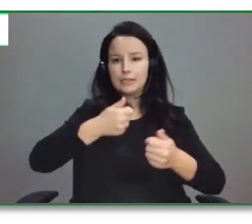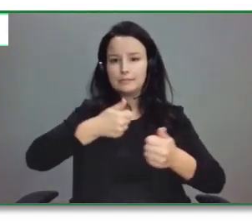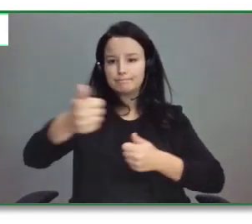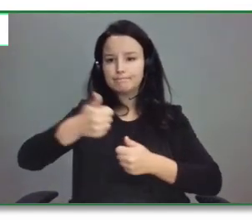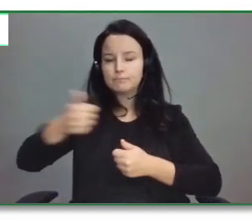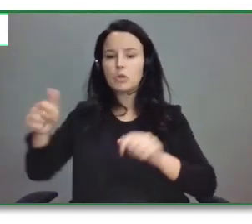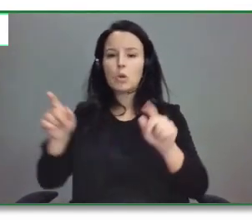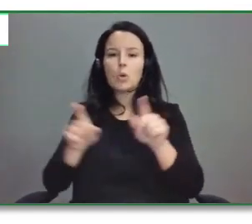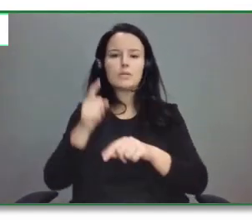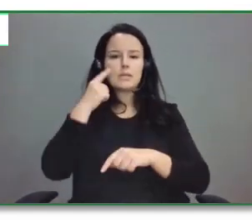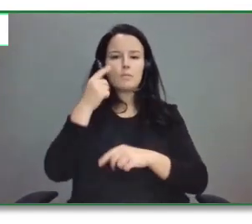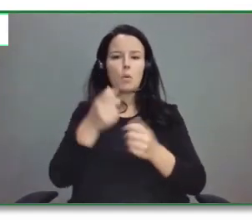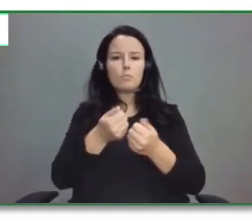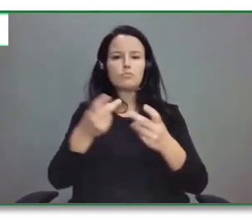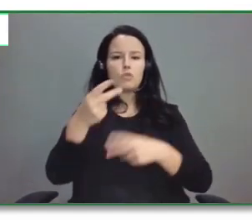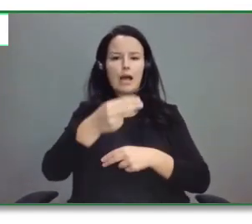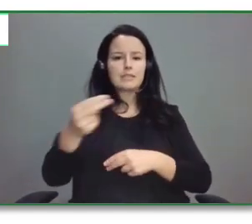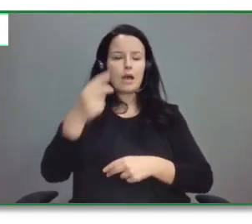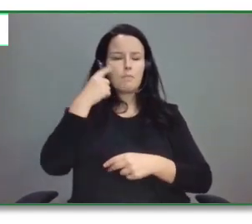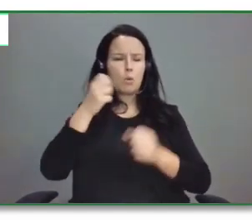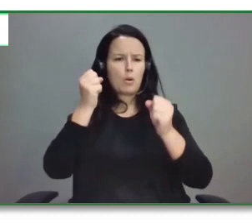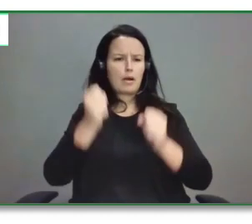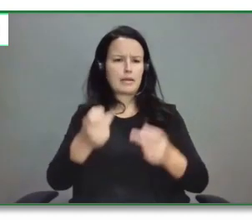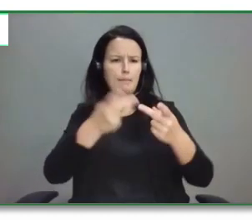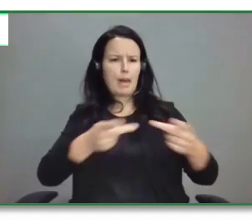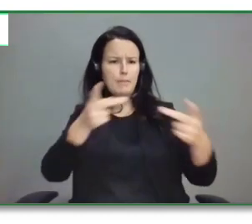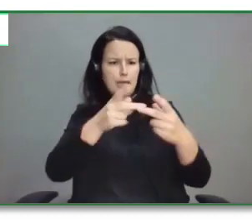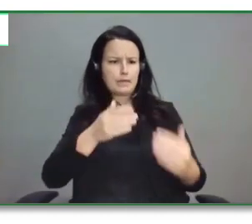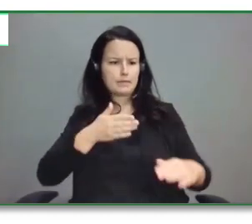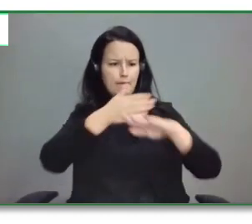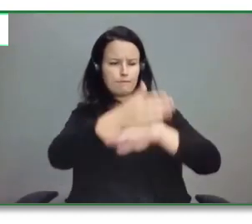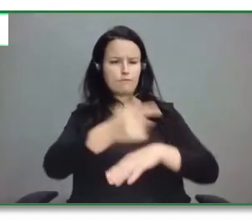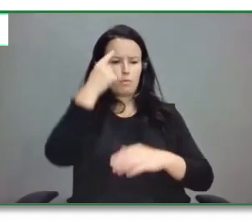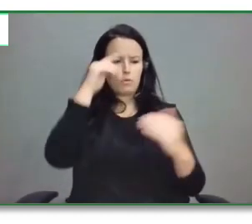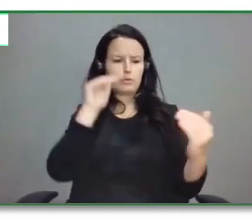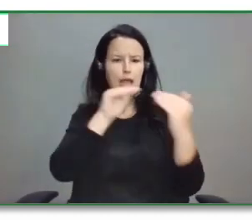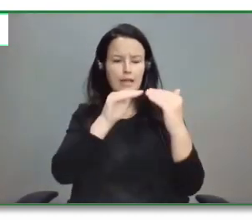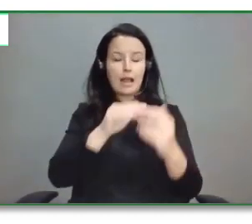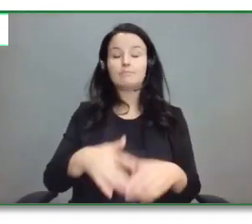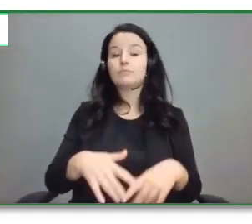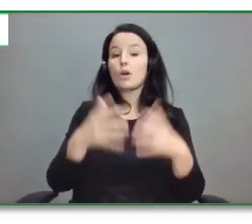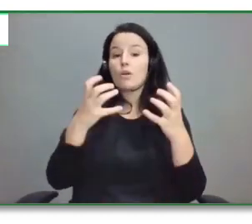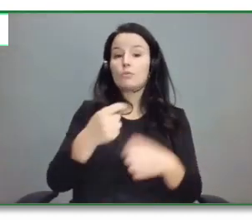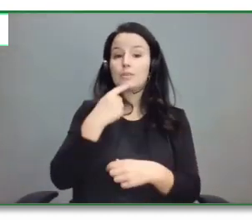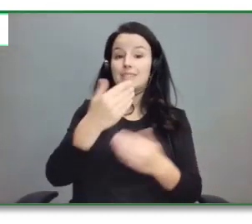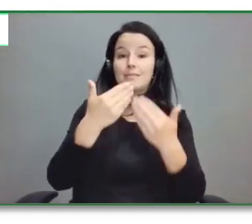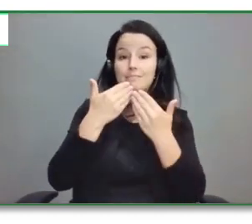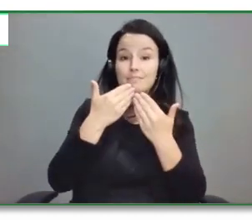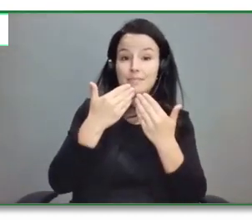qu'ils puissent profiter des partenaires avant de commencer je voudrais exprimer